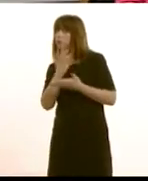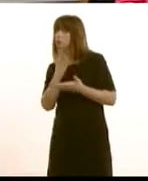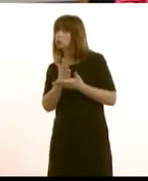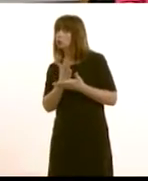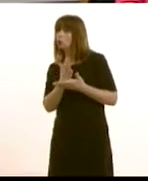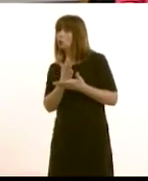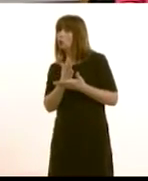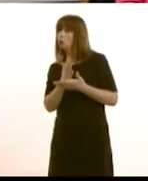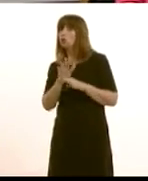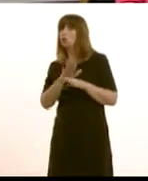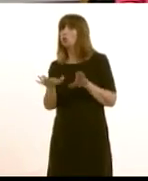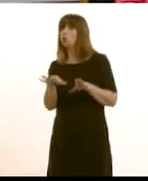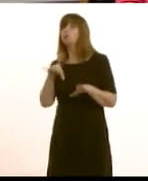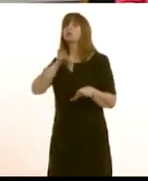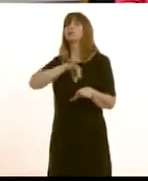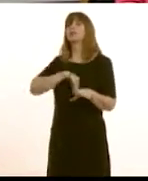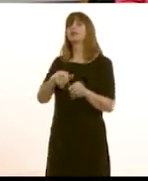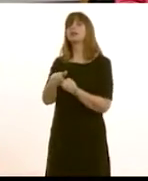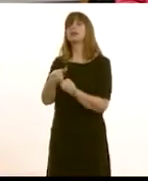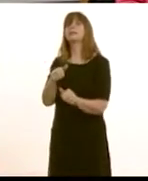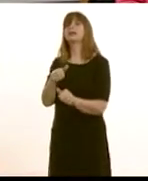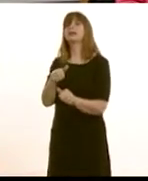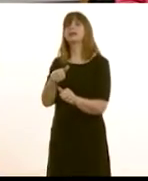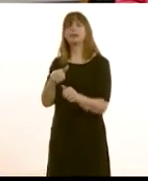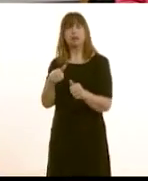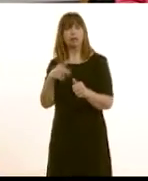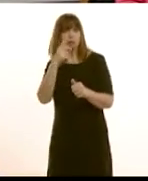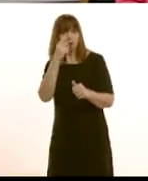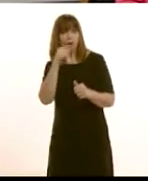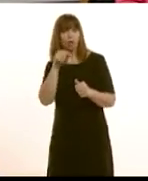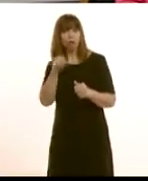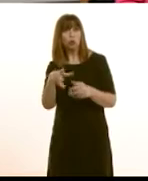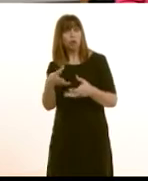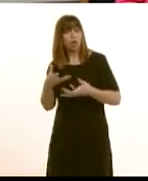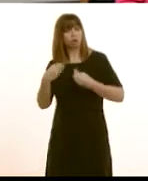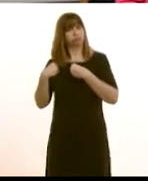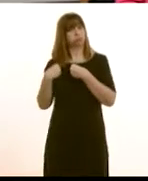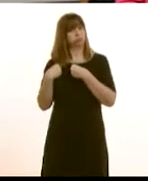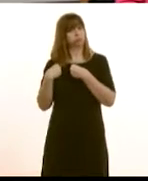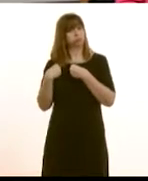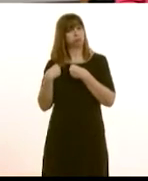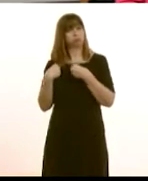a oes ffordd i sicrhau bod yna gwmnÔau yn y pen draw sydd yn gwmnÔau dielw ac i weld